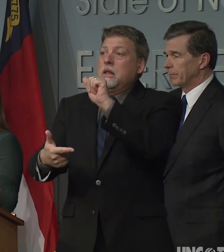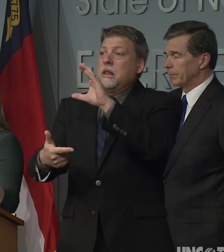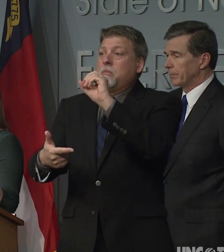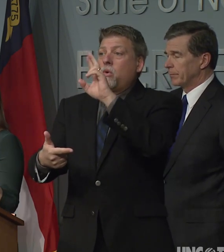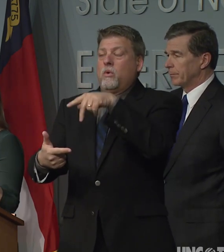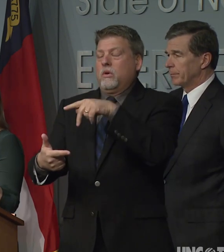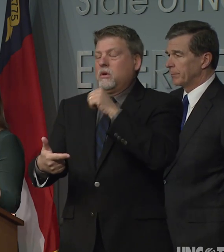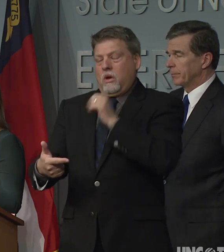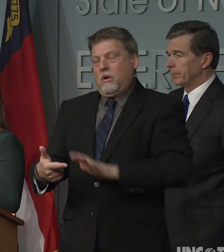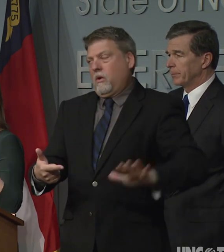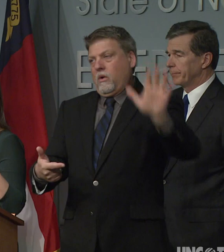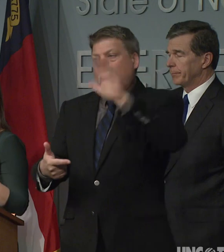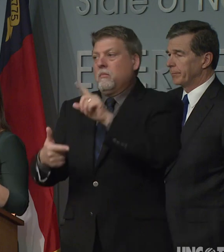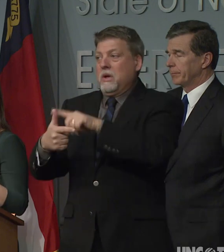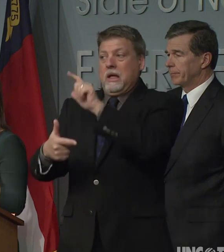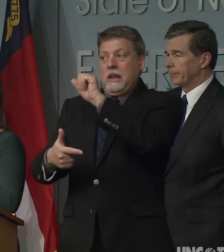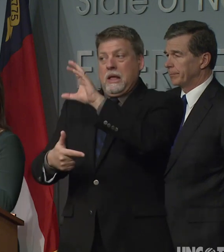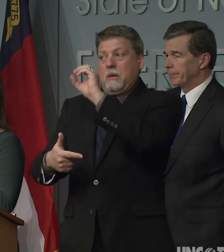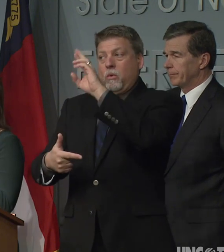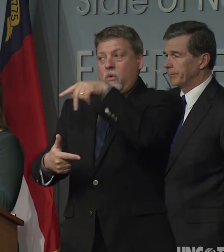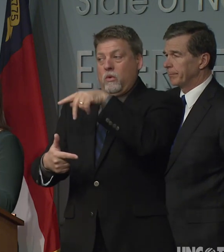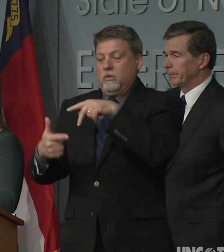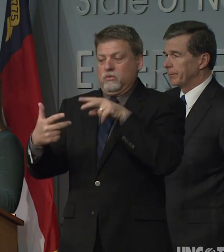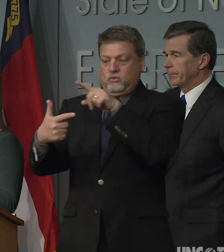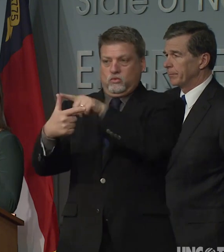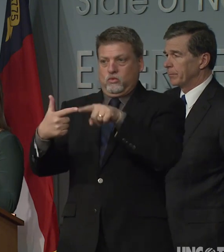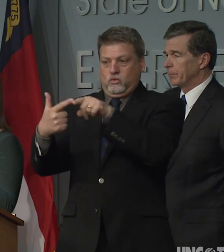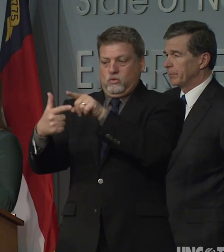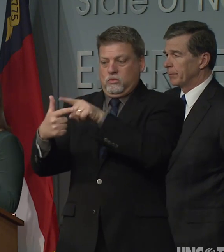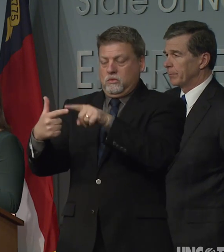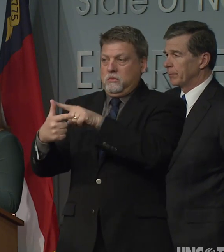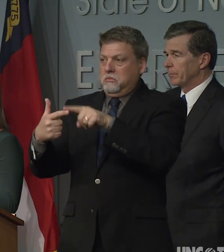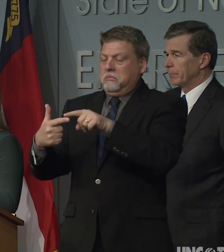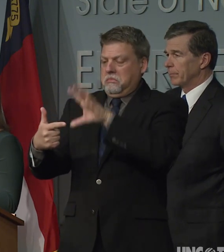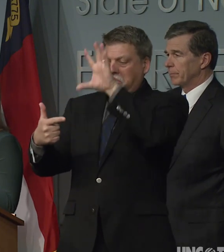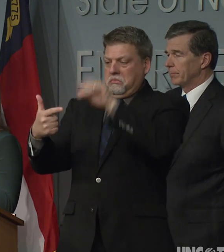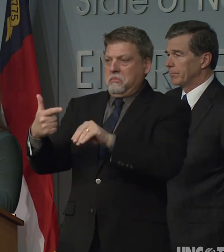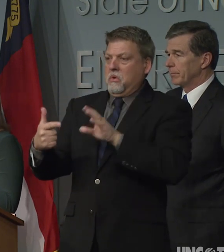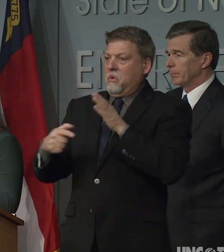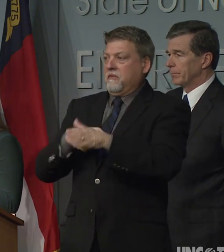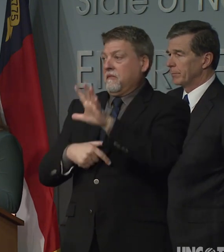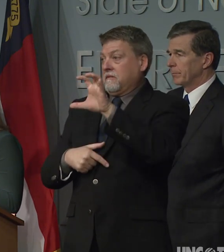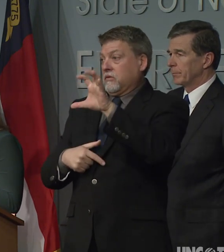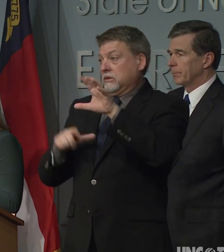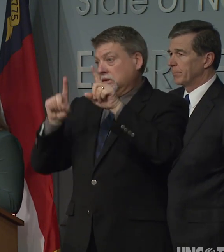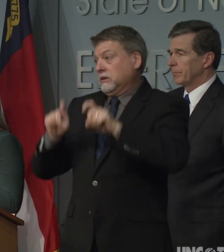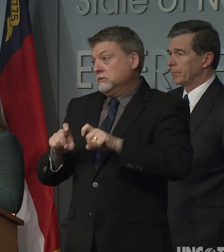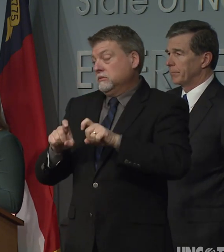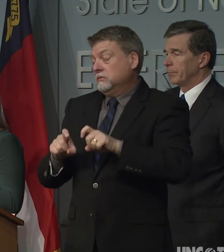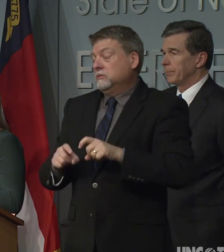nosotros sabemos de en la orilla están vincle todo el Estado en nuestro laboratorio estatal en la que hemos hecho